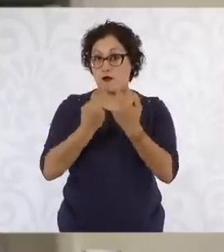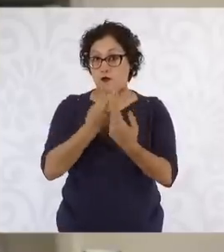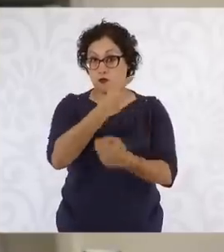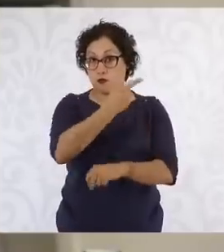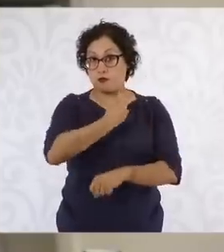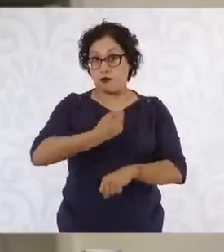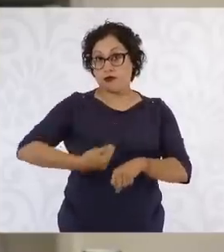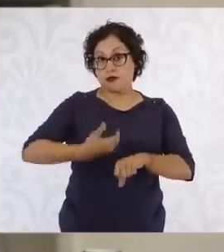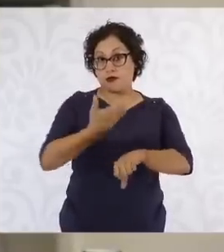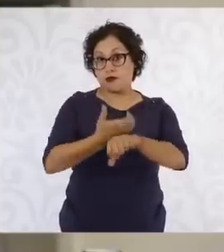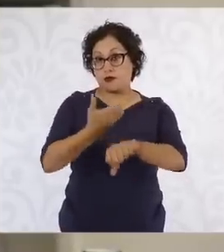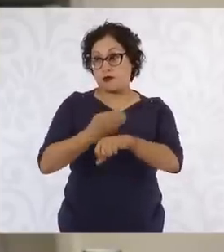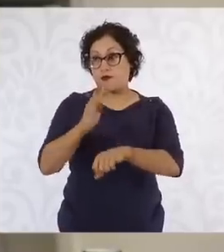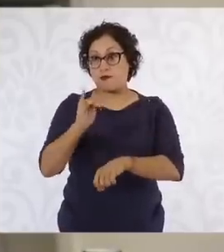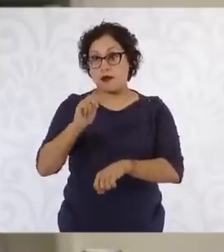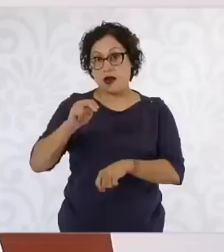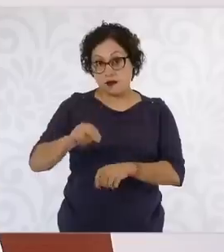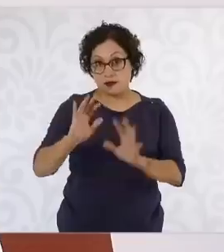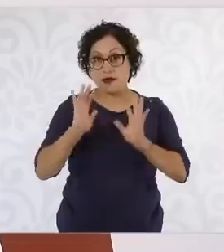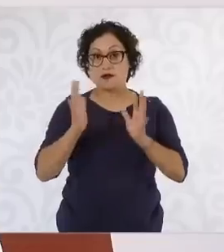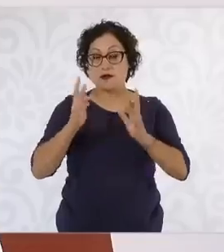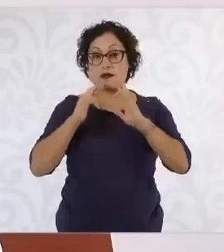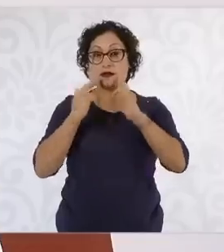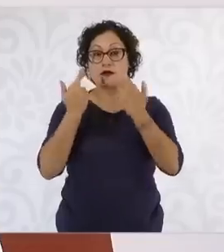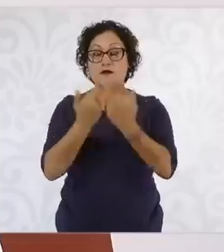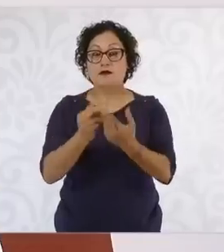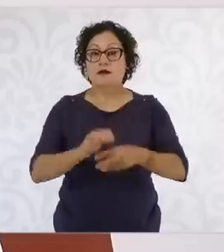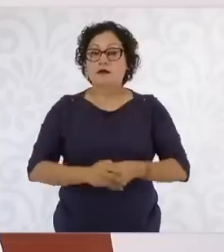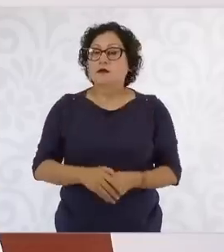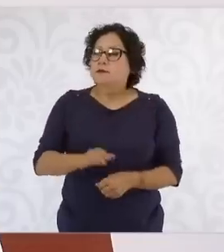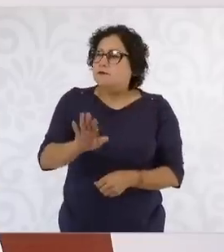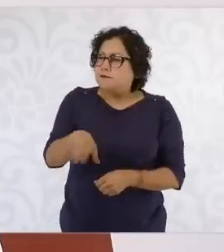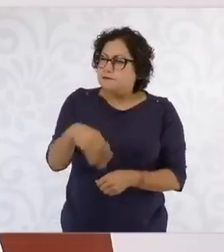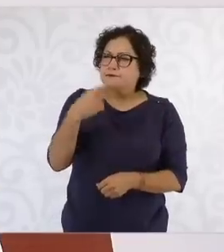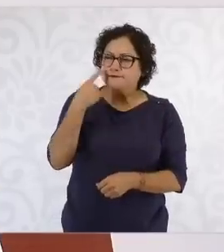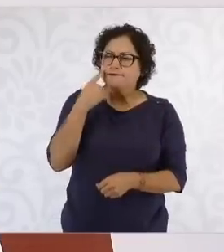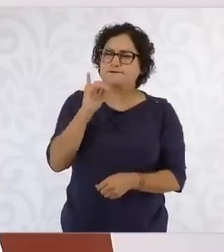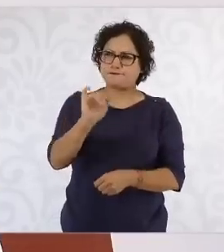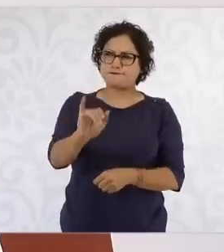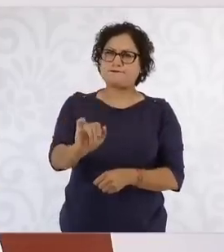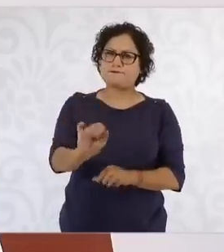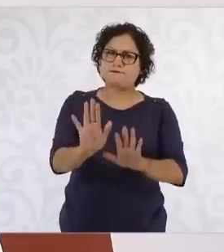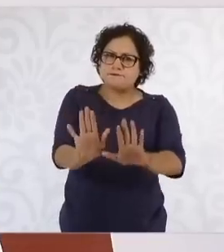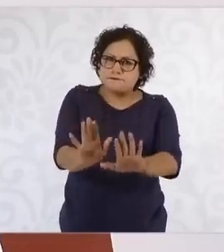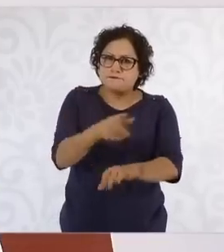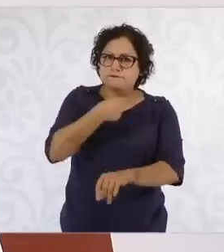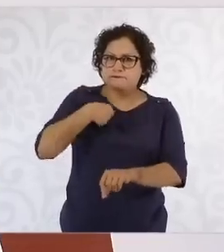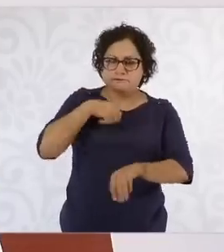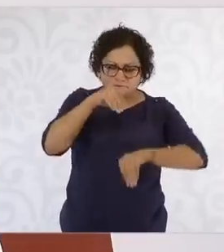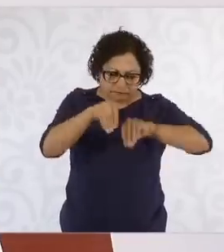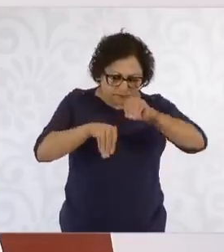el mandatar estadounidense estamos viendo los tiempos y ya les informamos desinforma la eh